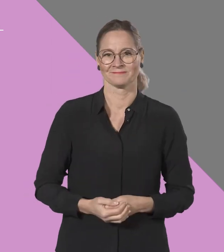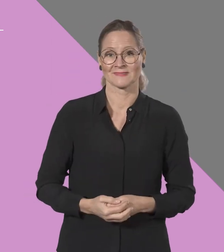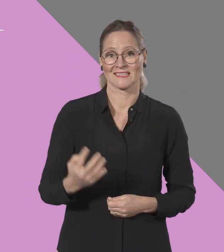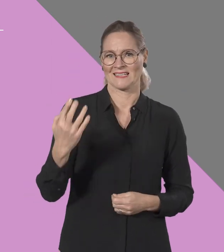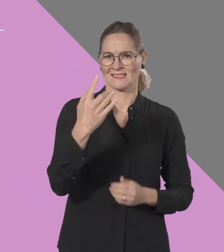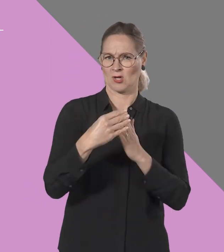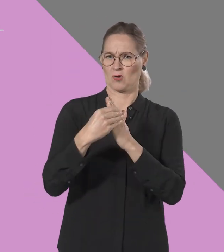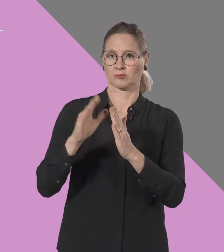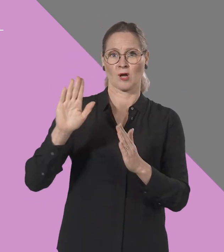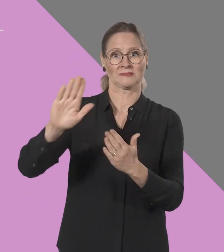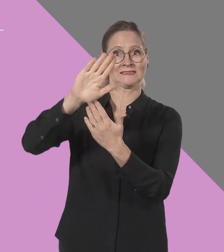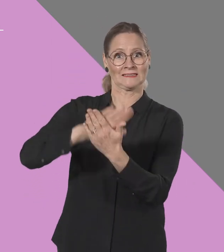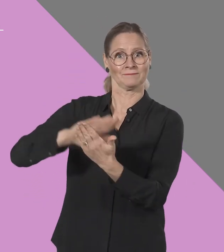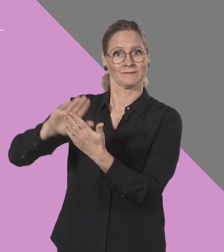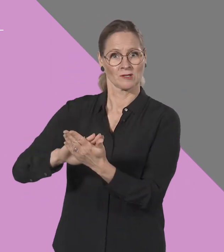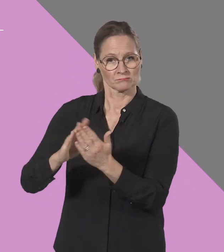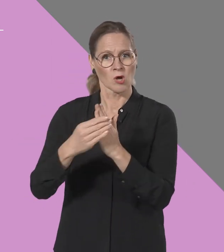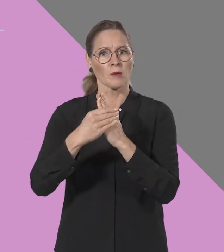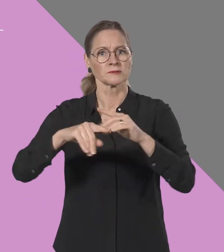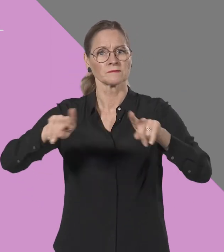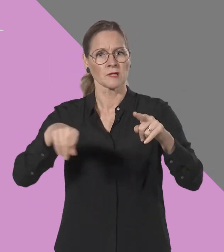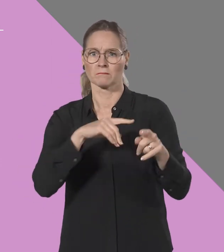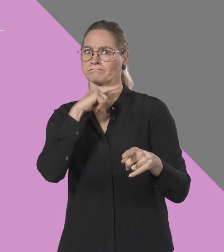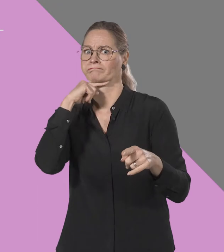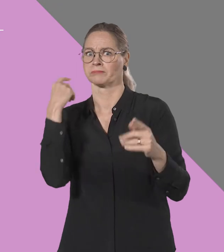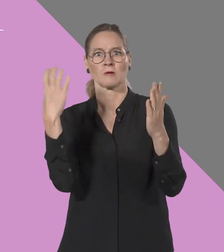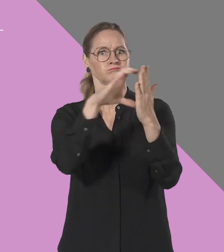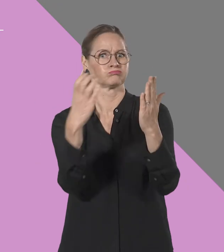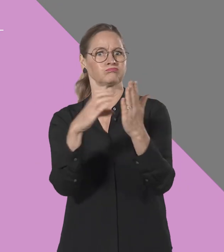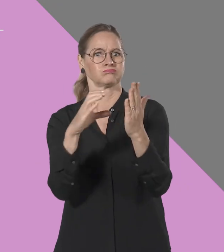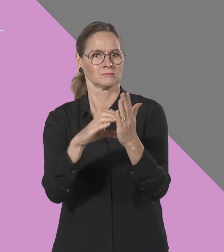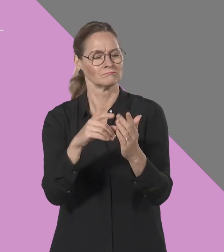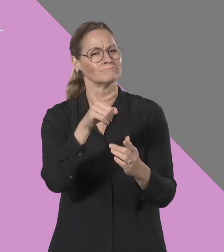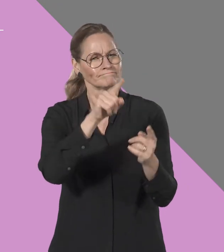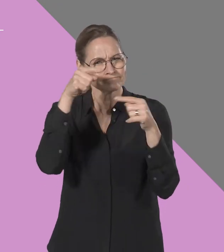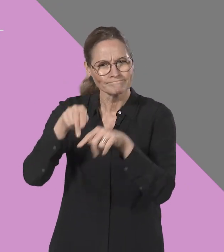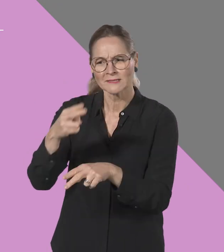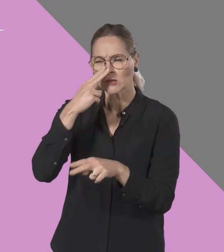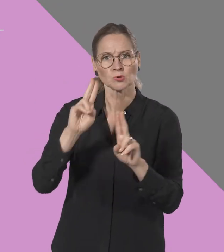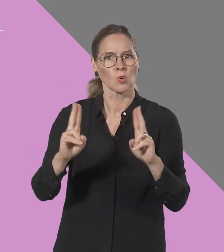Digiohjauksen sivuilla on tarjolla paljon opastevideoita, -